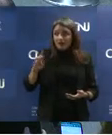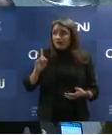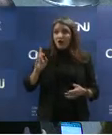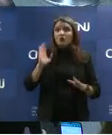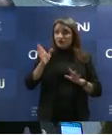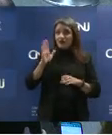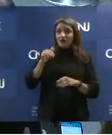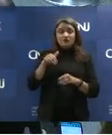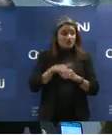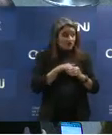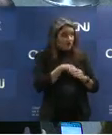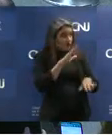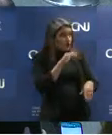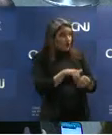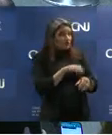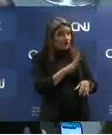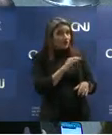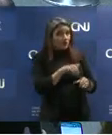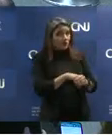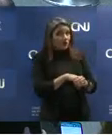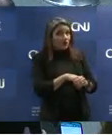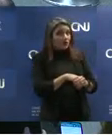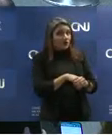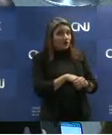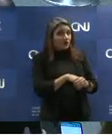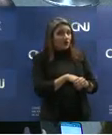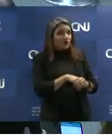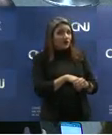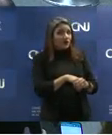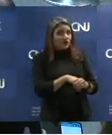Você recebeu adverger? Abriu a divergência, eu colhi o voto do